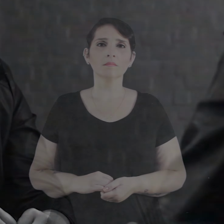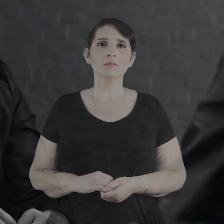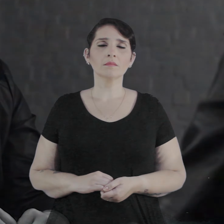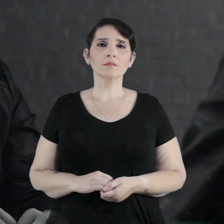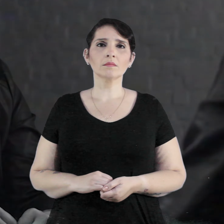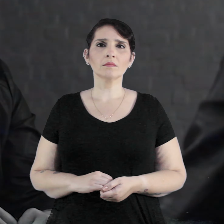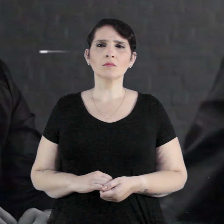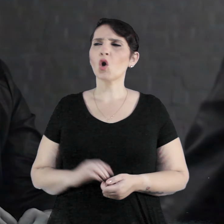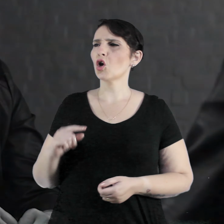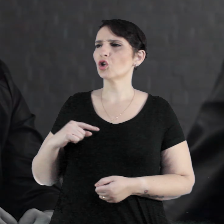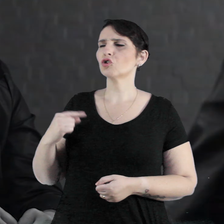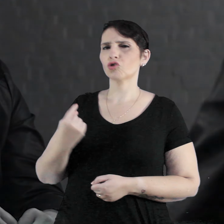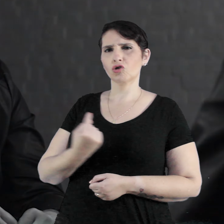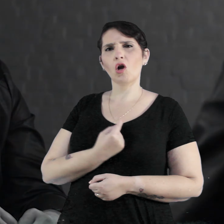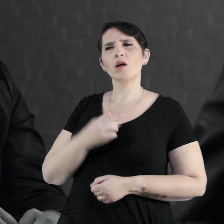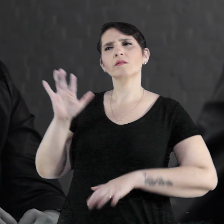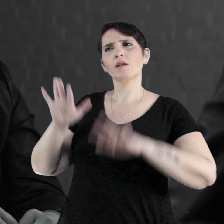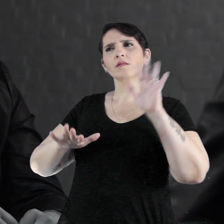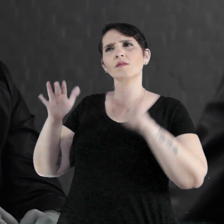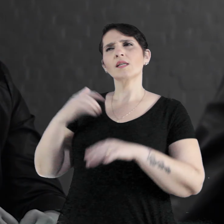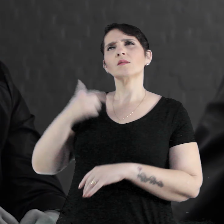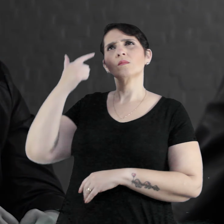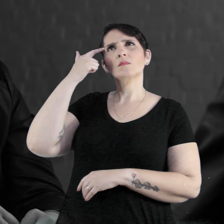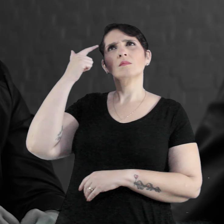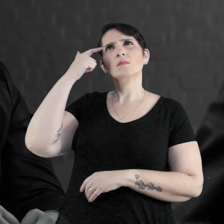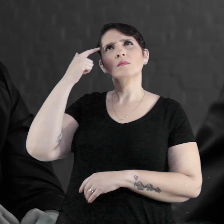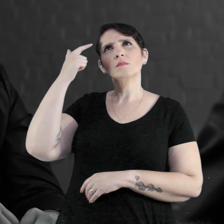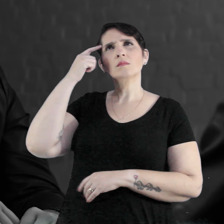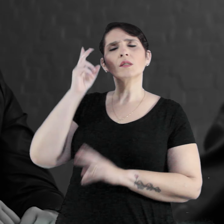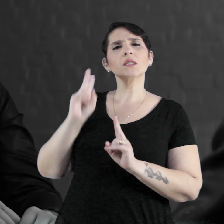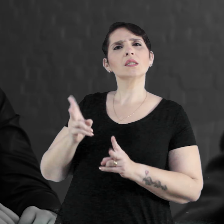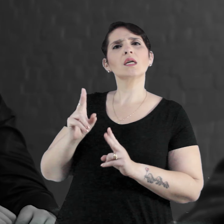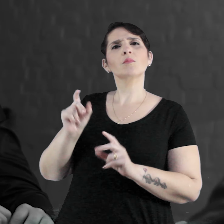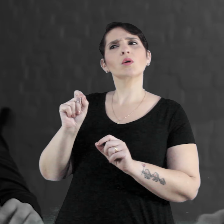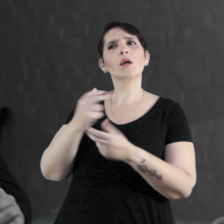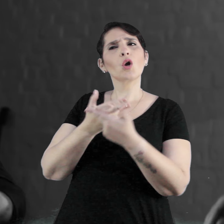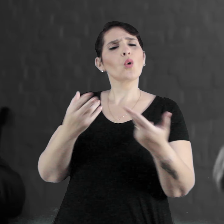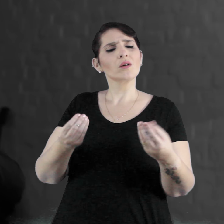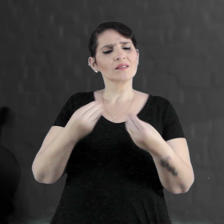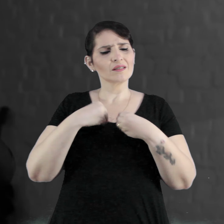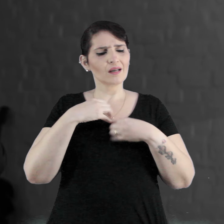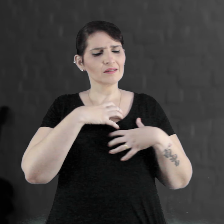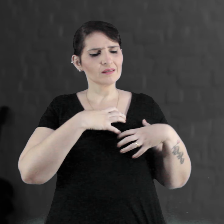Muitos de nós nos encontramos frequentemente pensando em coisas que trazem sentimentos de medo